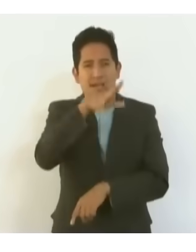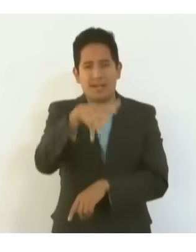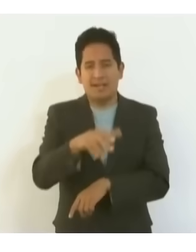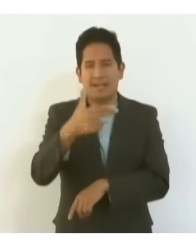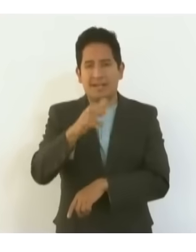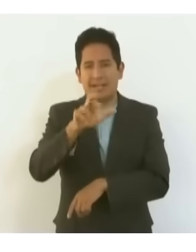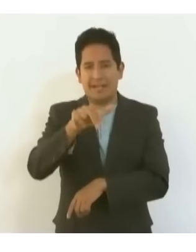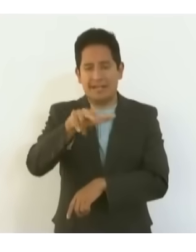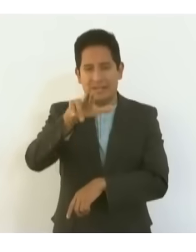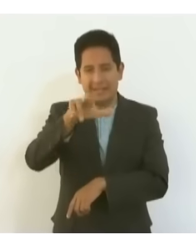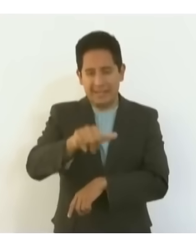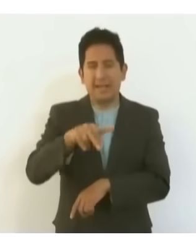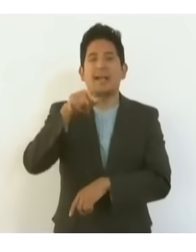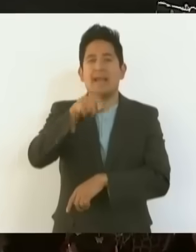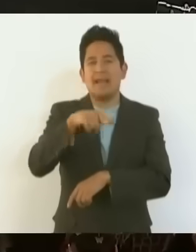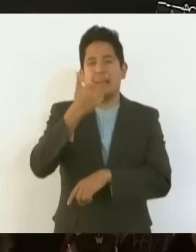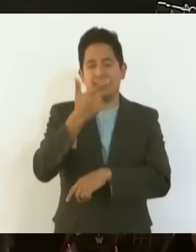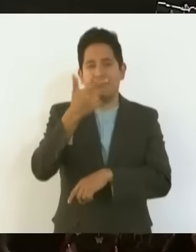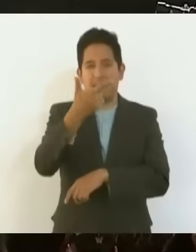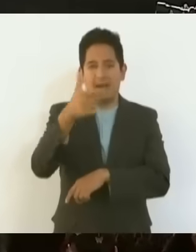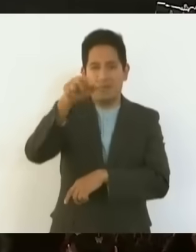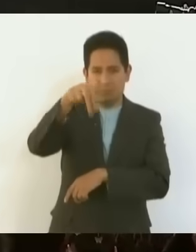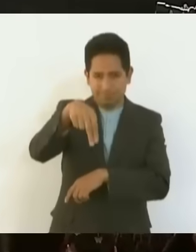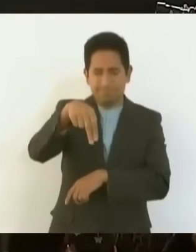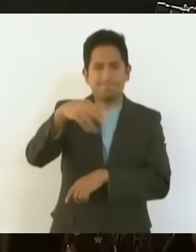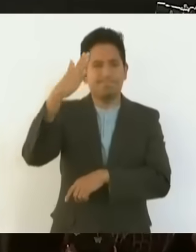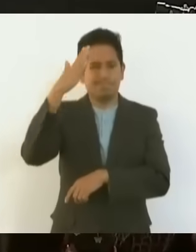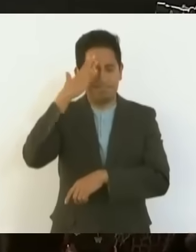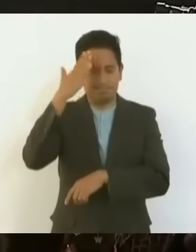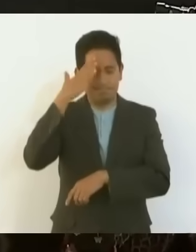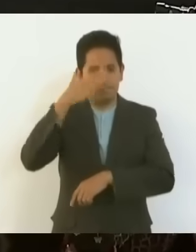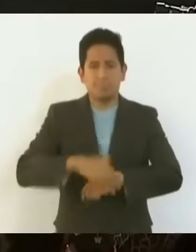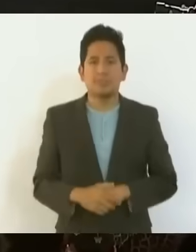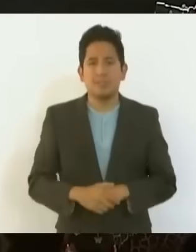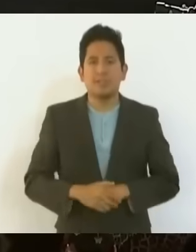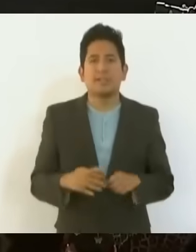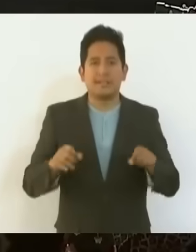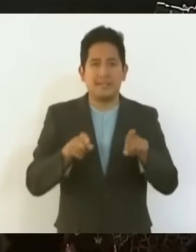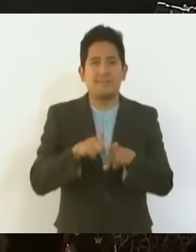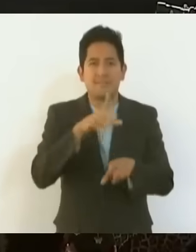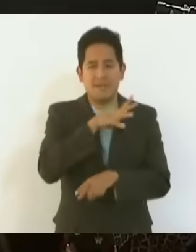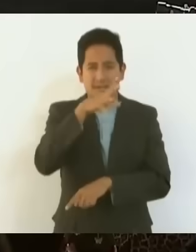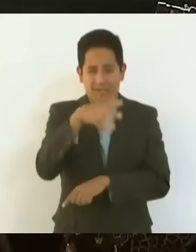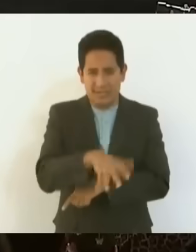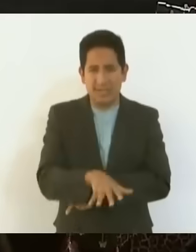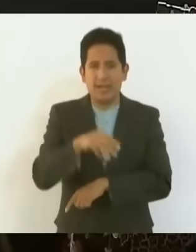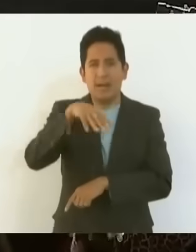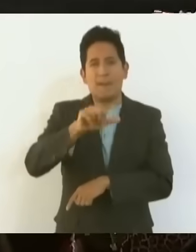comandante de la Guardia Nacional, al general Marco Antonio Álvarez, comandante de la primera